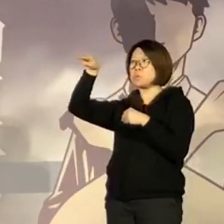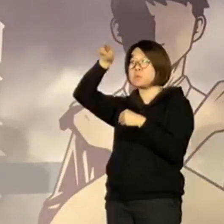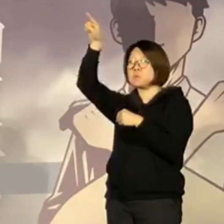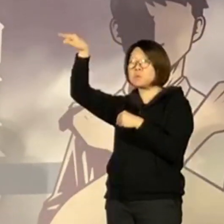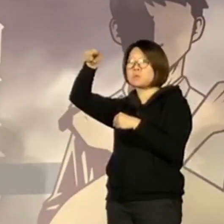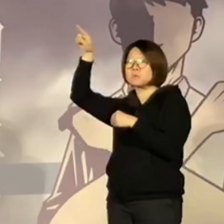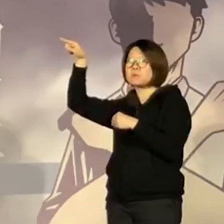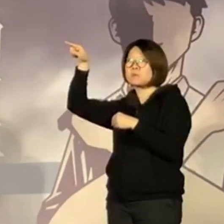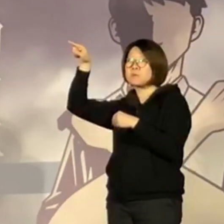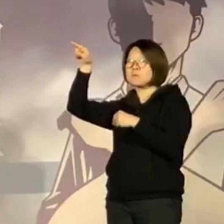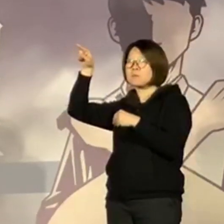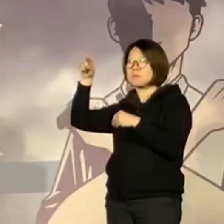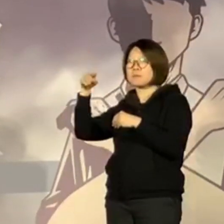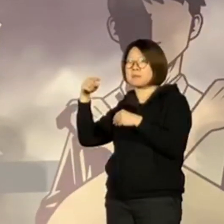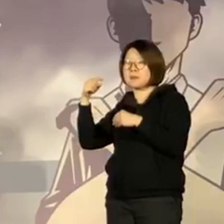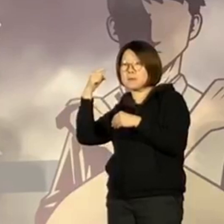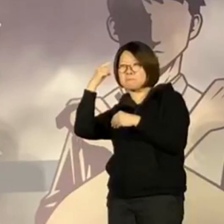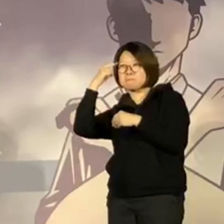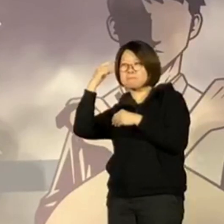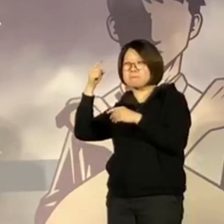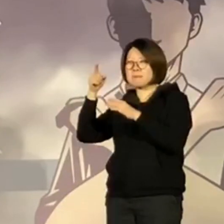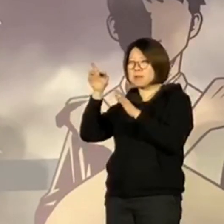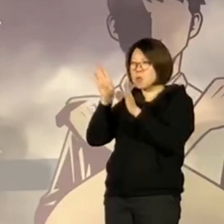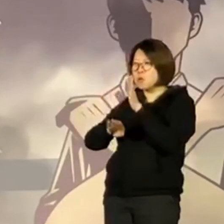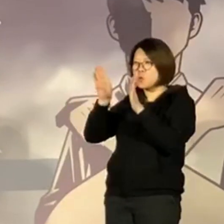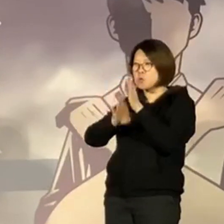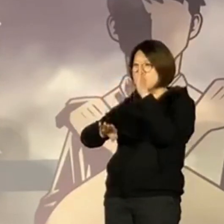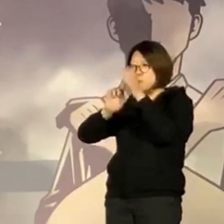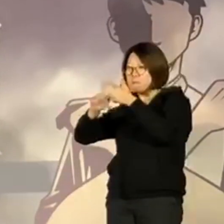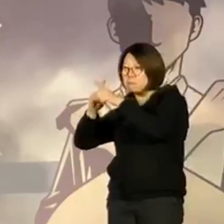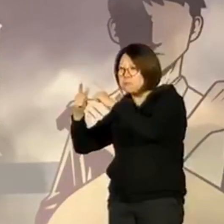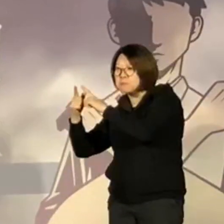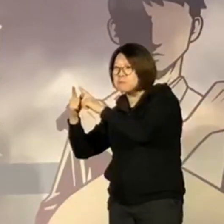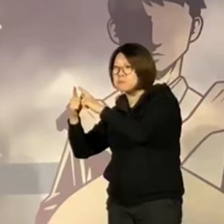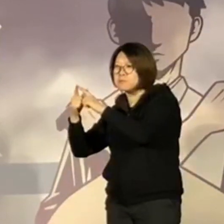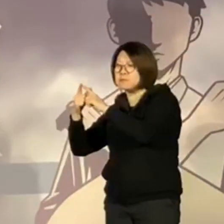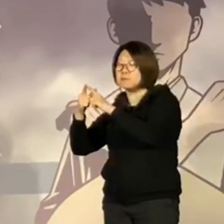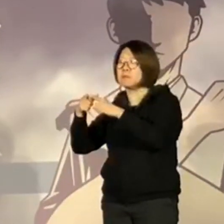教科書那些出版社就自動會送去檢查